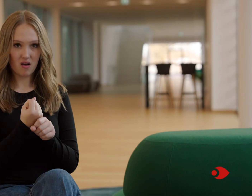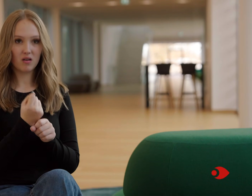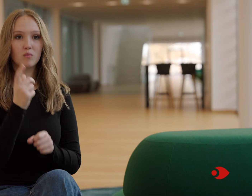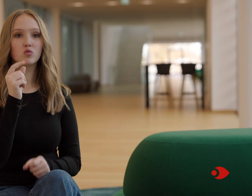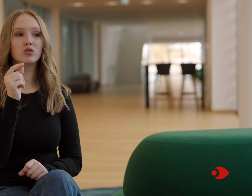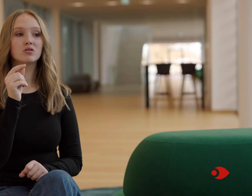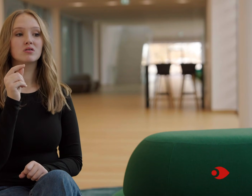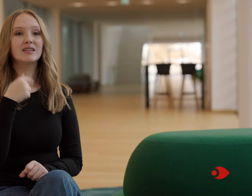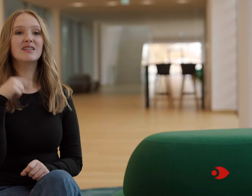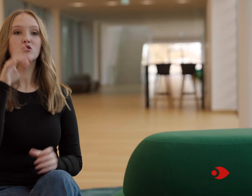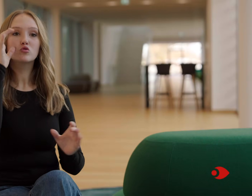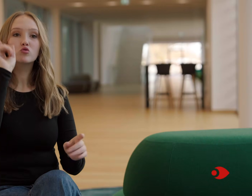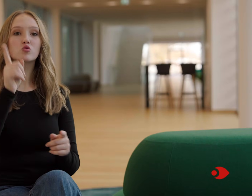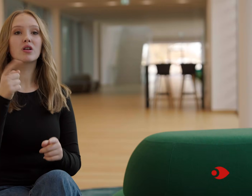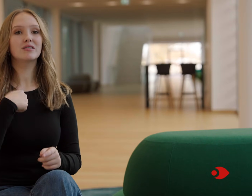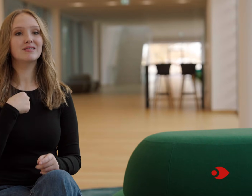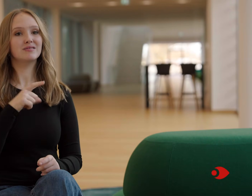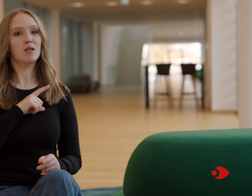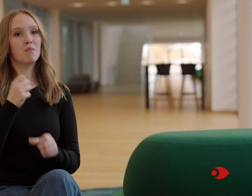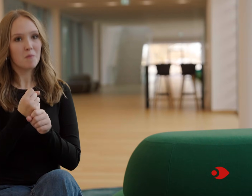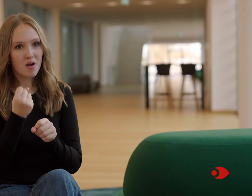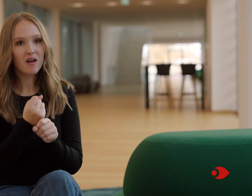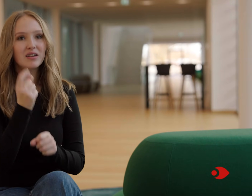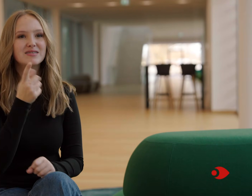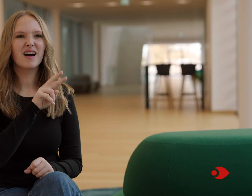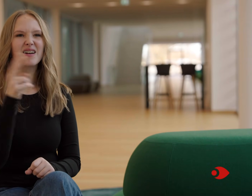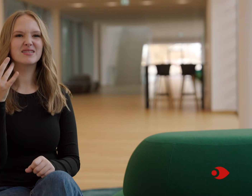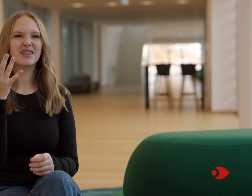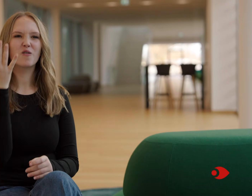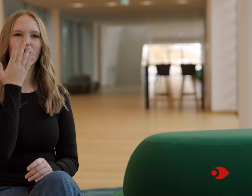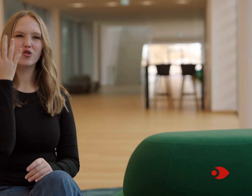also vom Zuschauer zum Macher zu werden, das ist schon was ganz anderes.